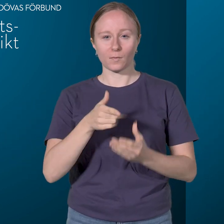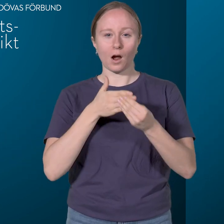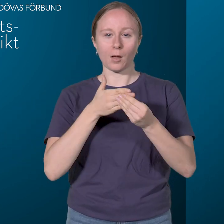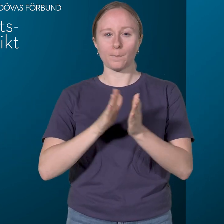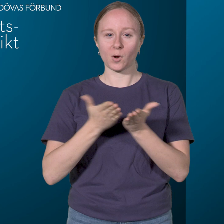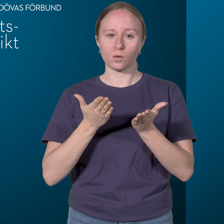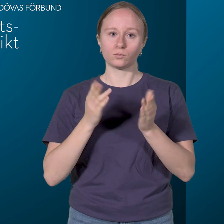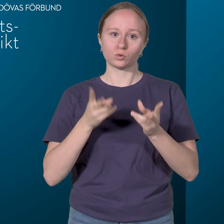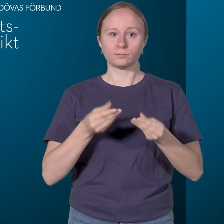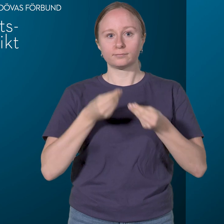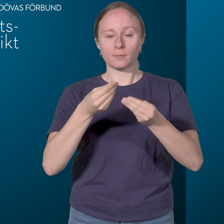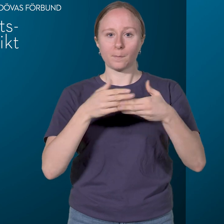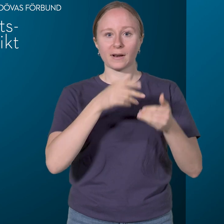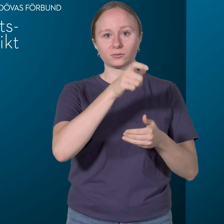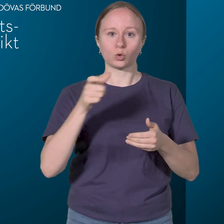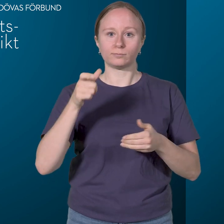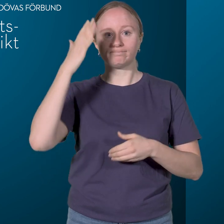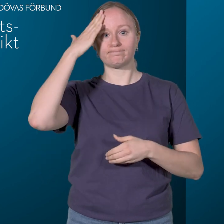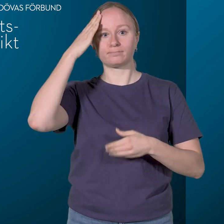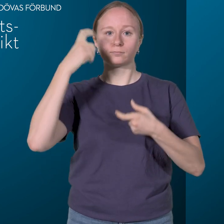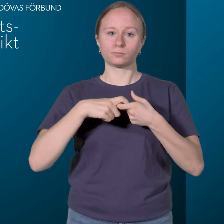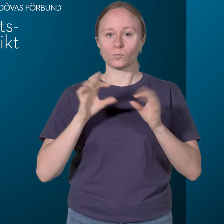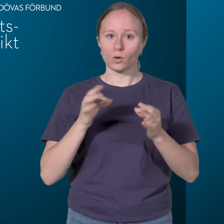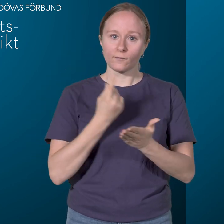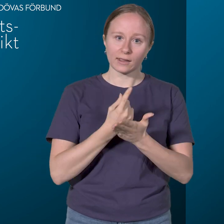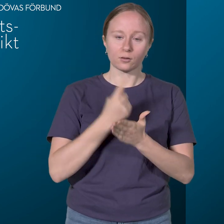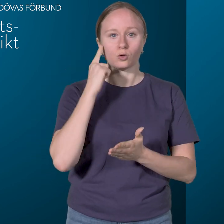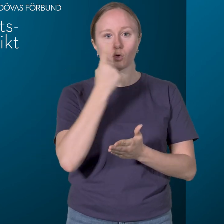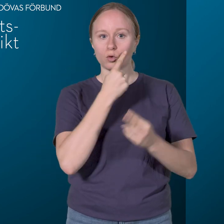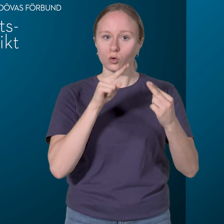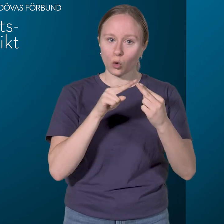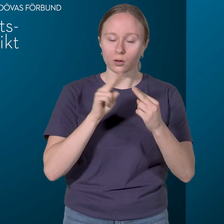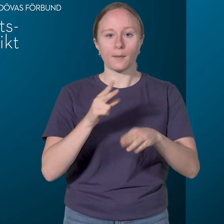Handboken ger personalen t.ex. en insikt i vilken vikt ögonkontakten -